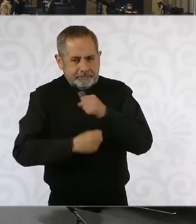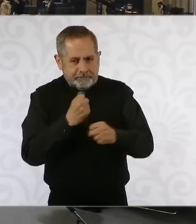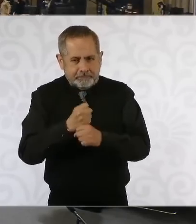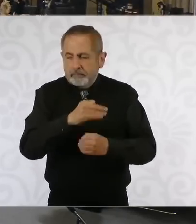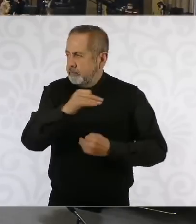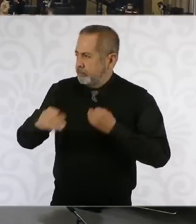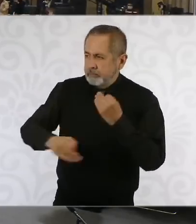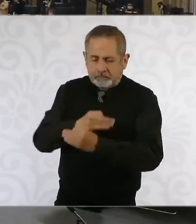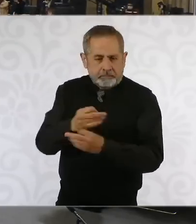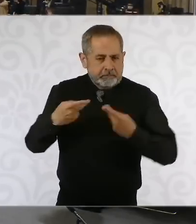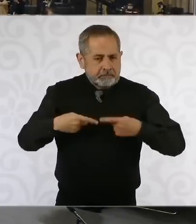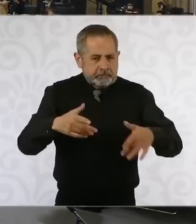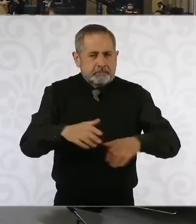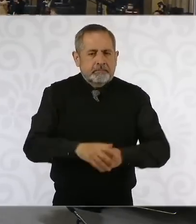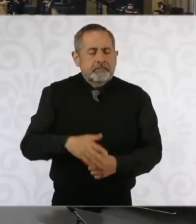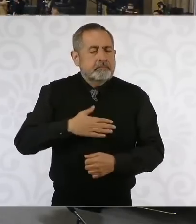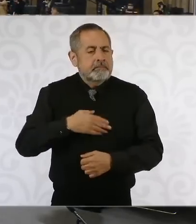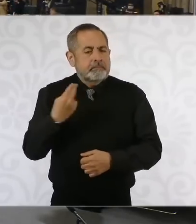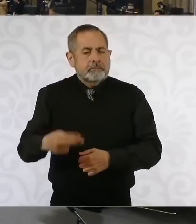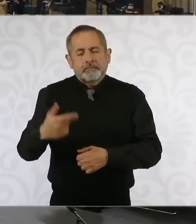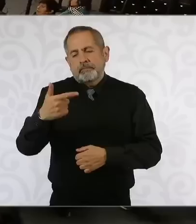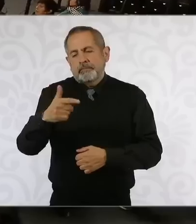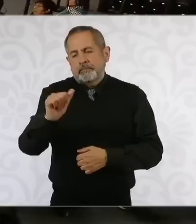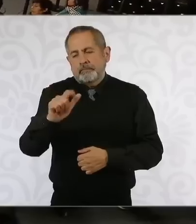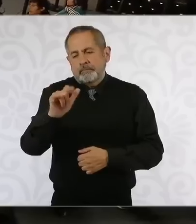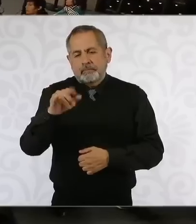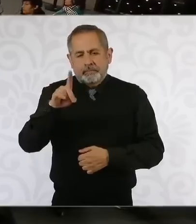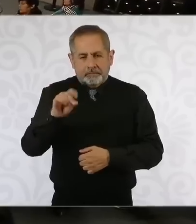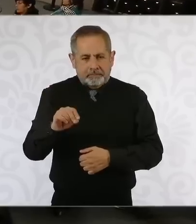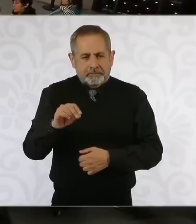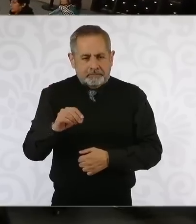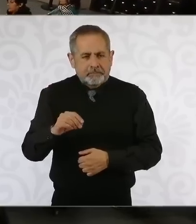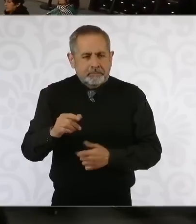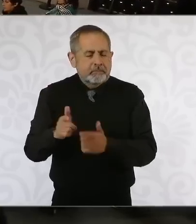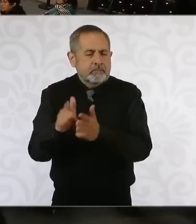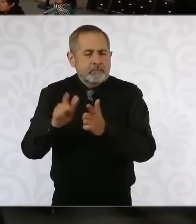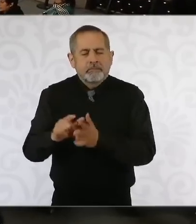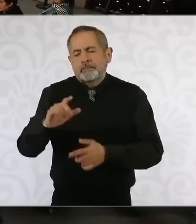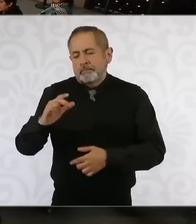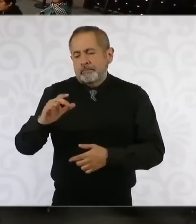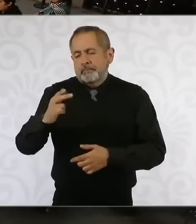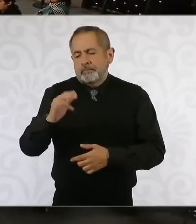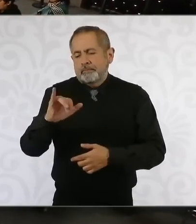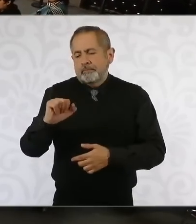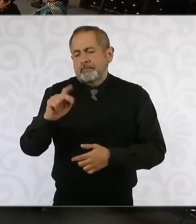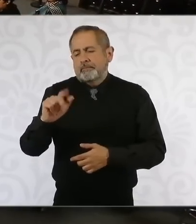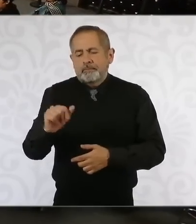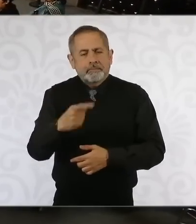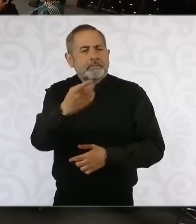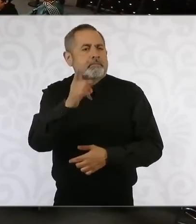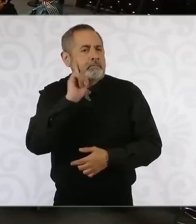asistentes Janet Galindo de grupo tras media La chispa Eh señora presidenta quisiera preguntarle